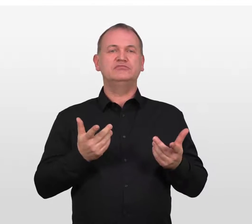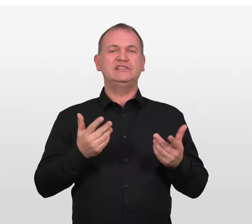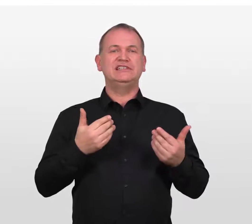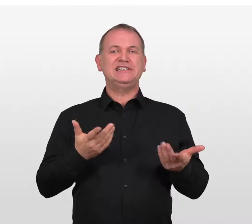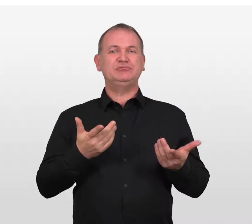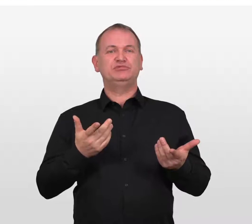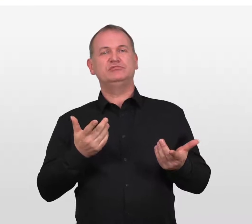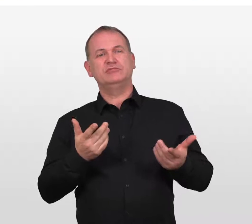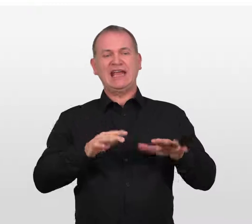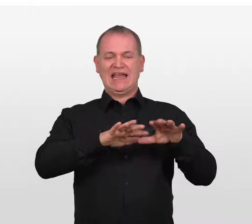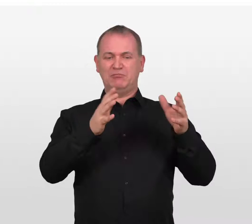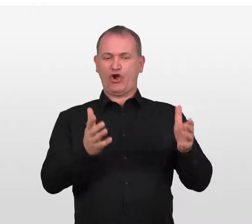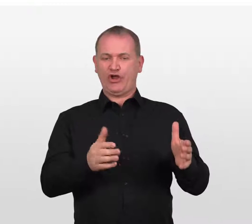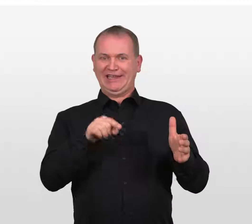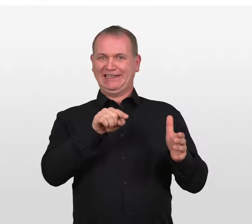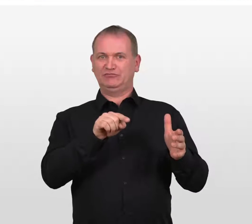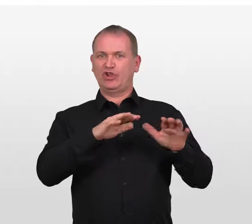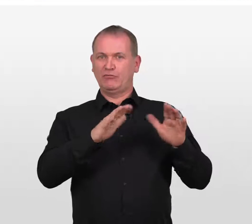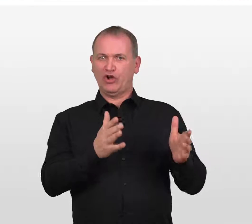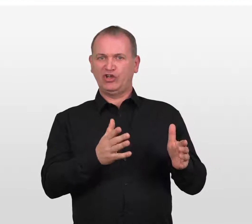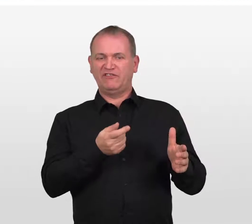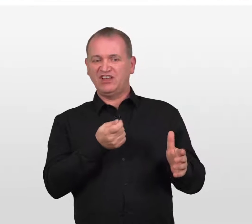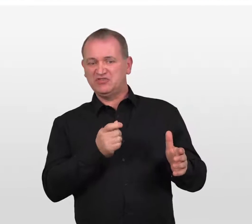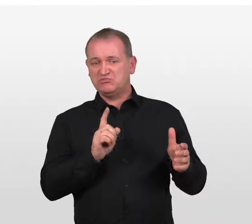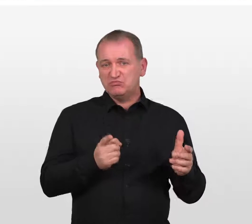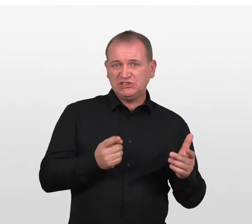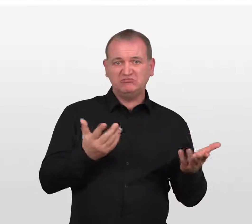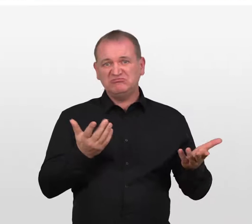Elementarschadenversicherung versichert werden kann.